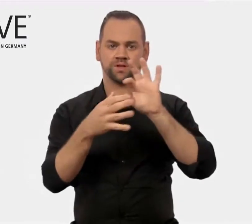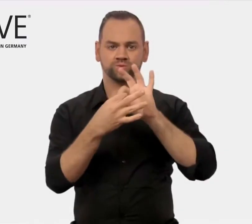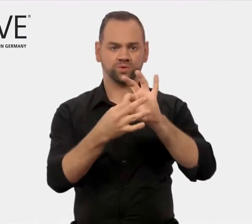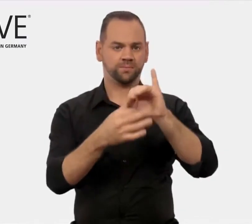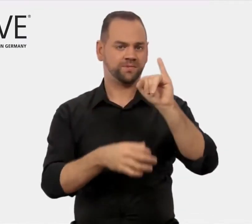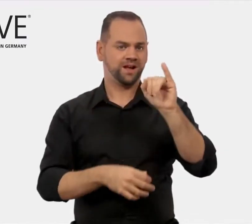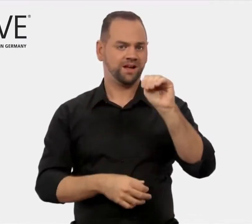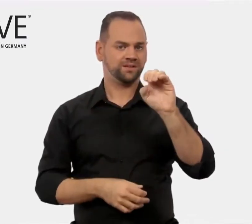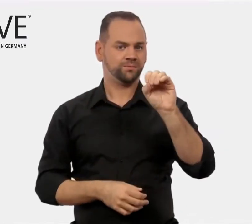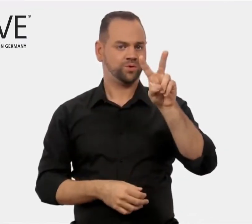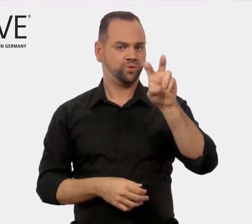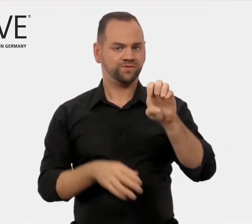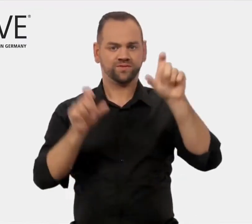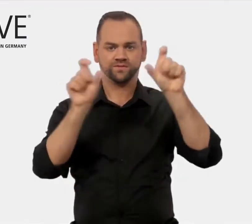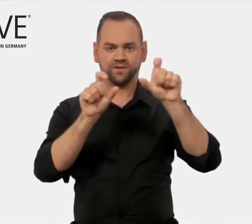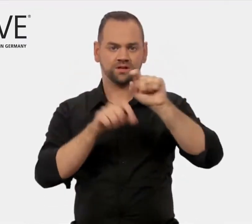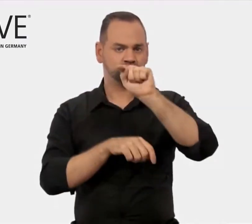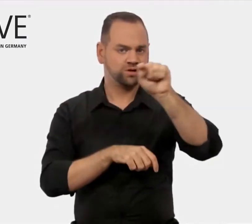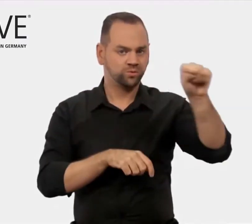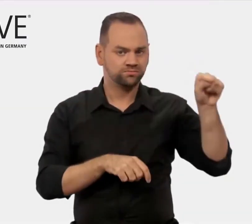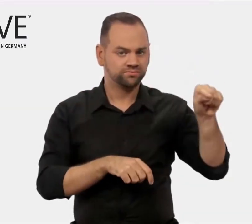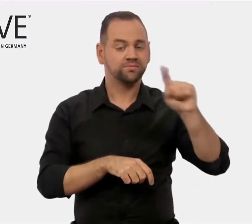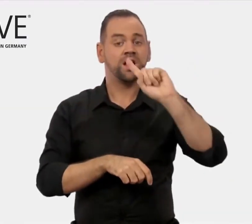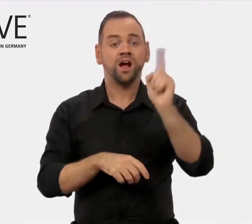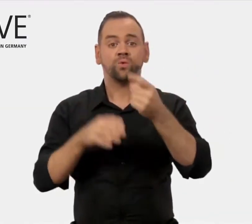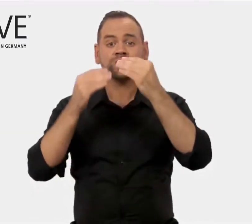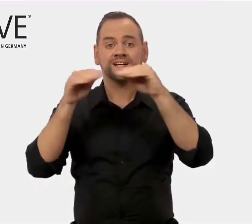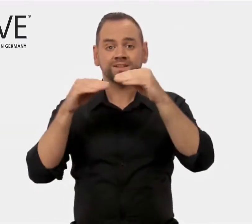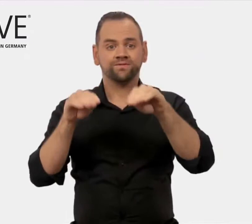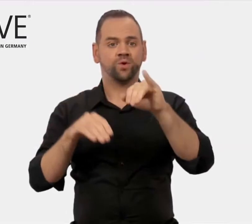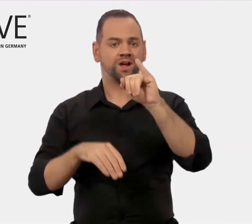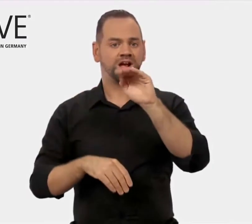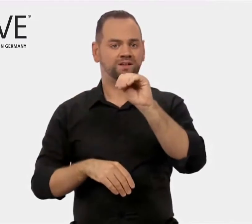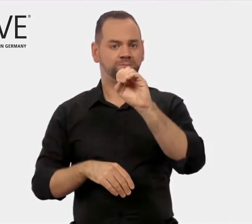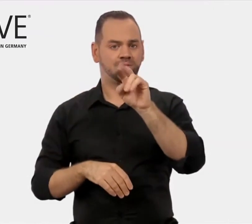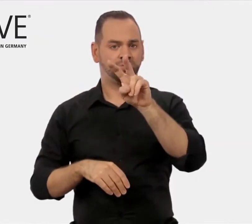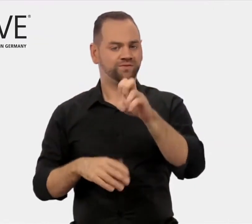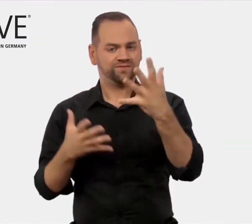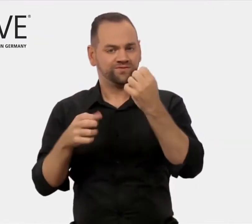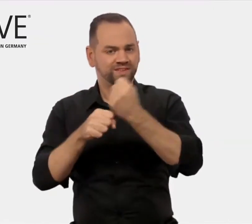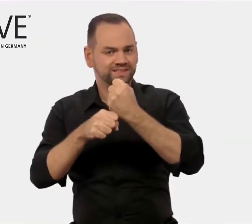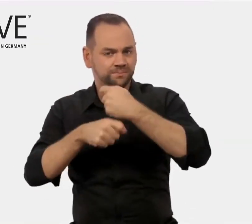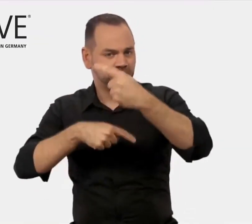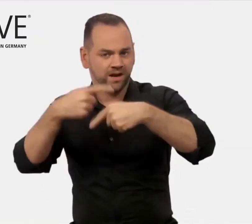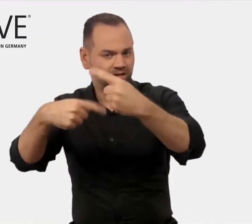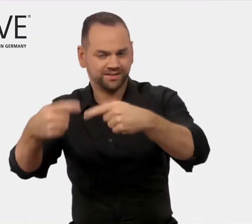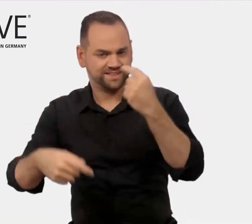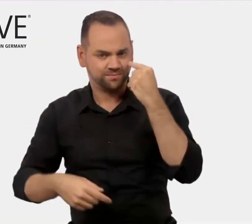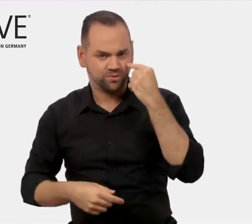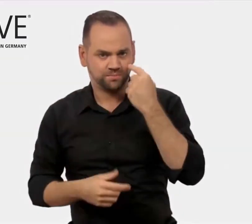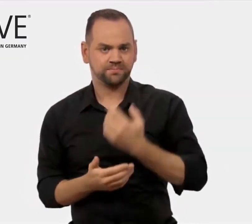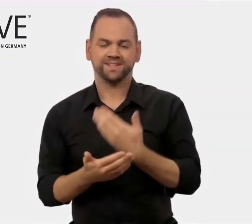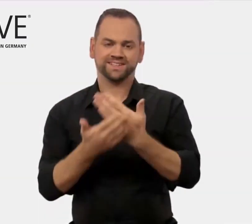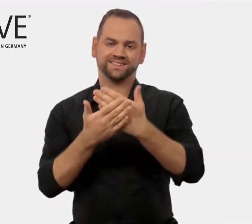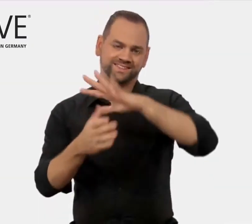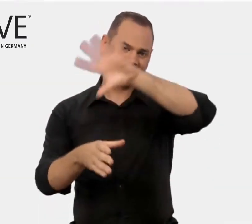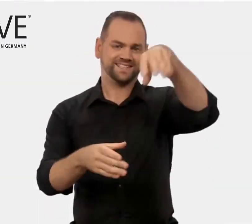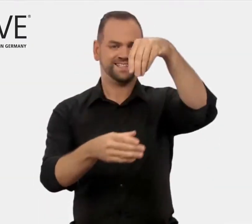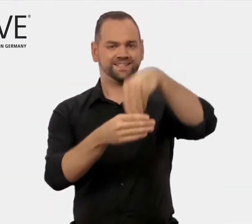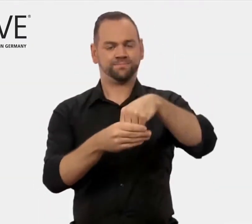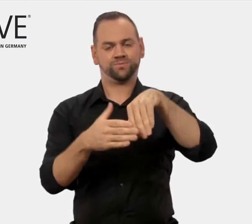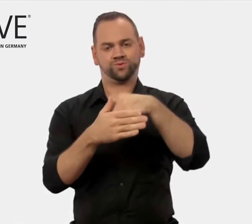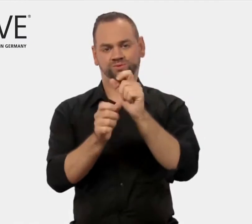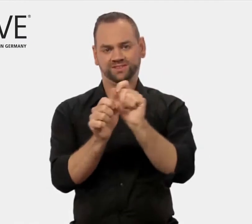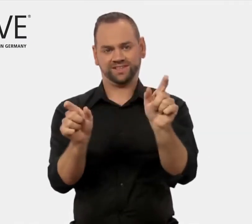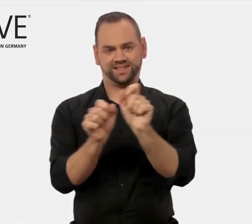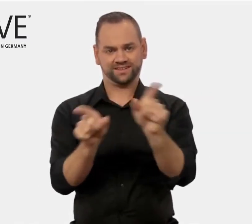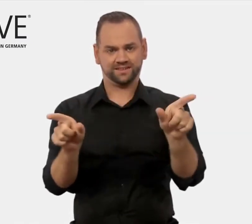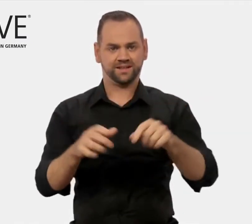über alle iMOVE-Veranstaltungen und iMOVE-Aktivitäten.